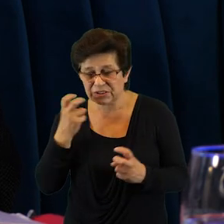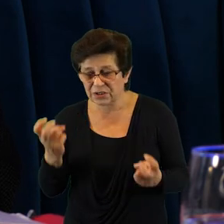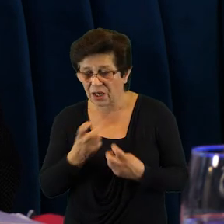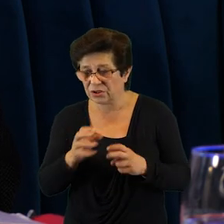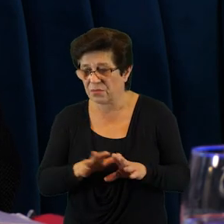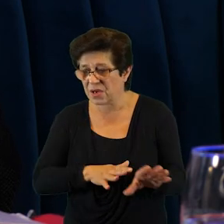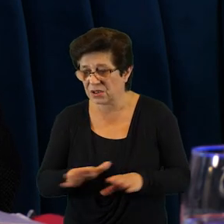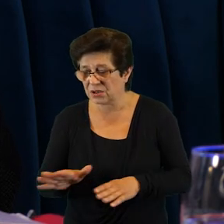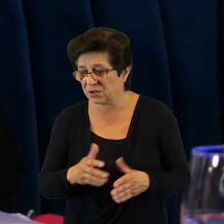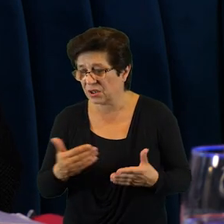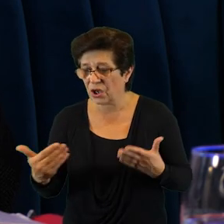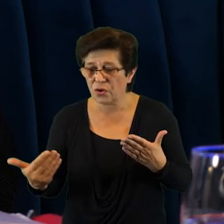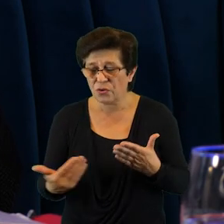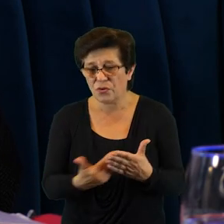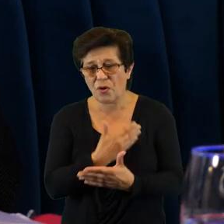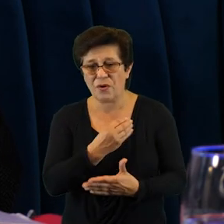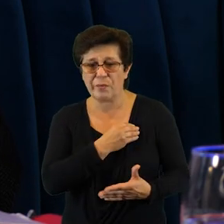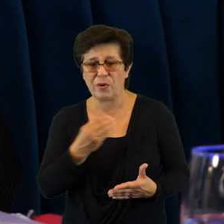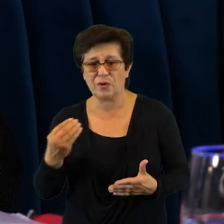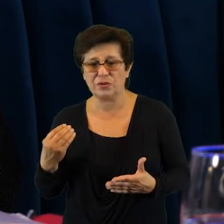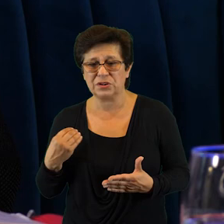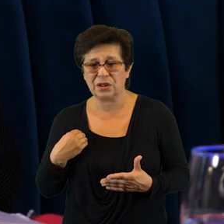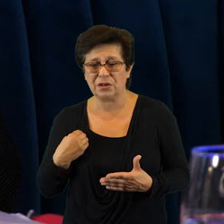I tutaj są zdania podzielone,